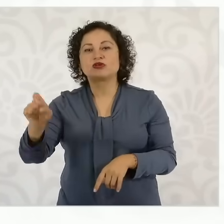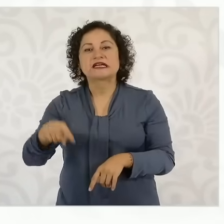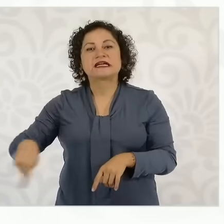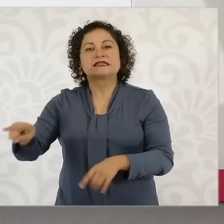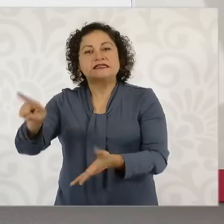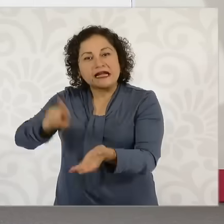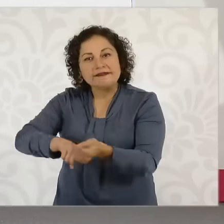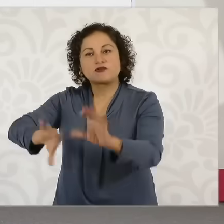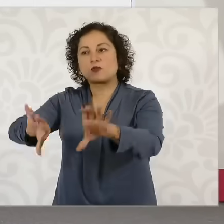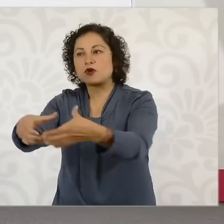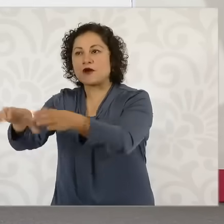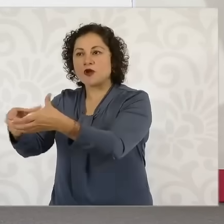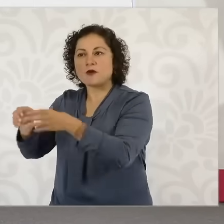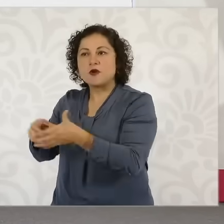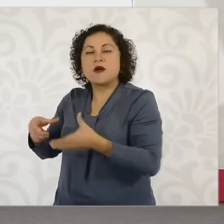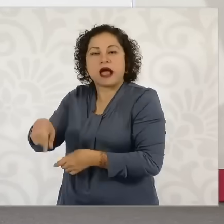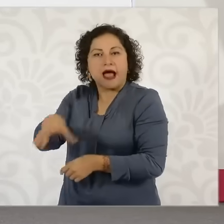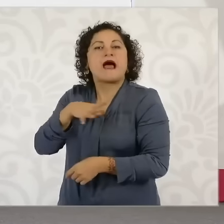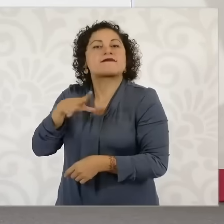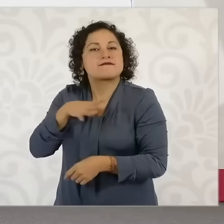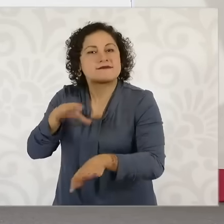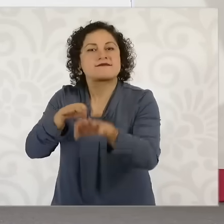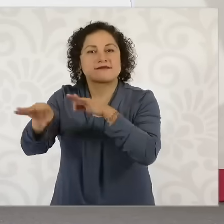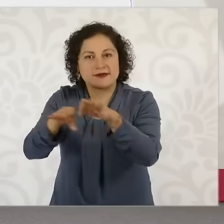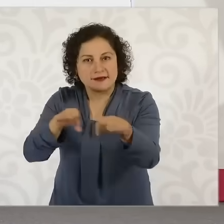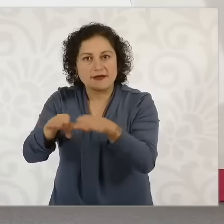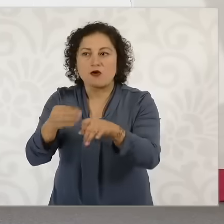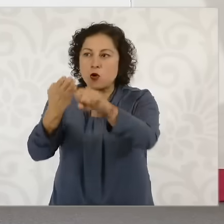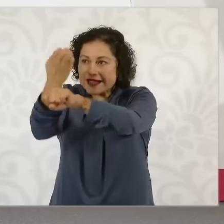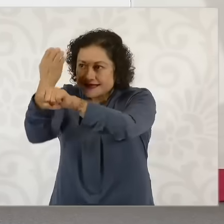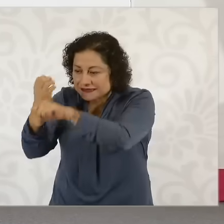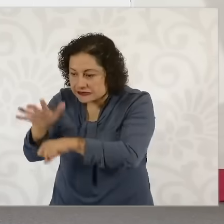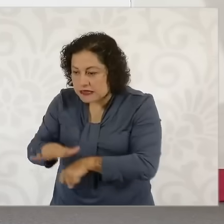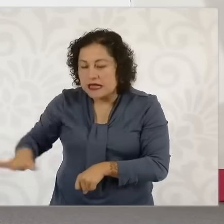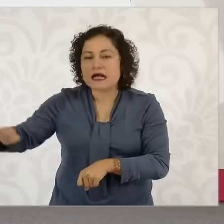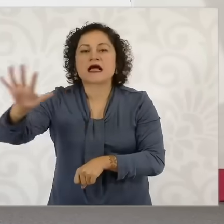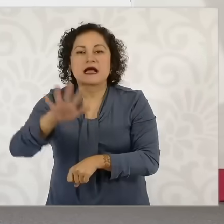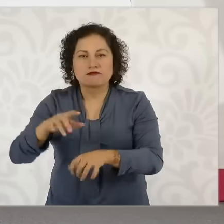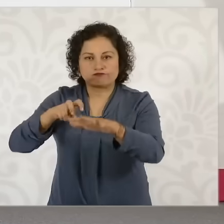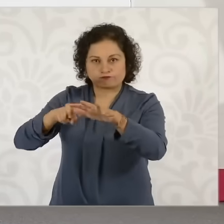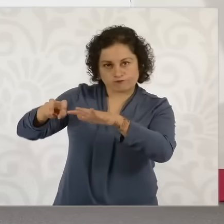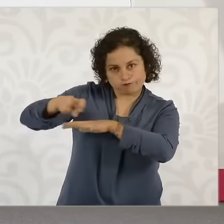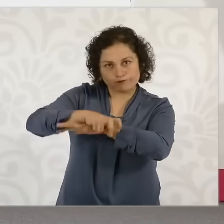es la que más contribuye, pero todos los estados han incrementado el número de turistas que acuden